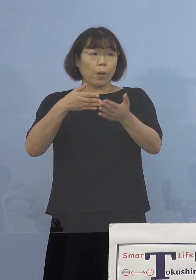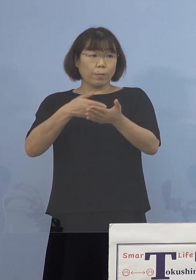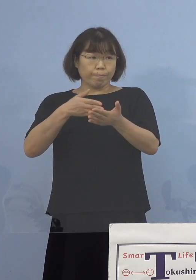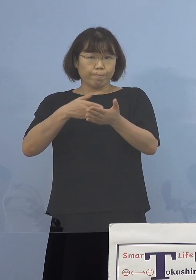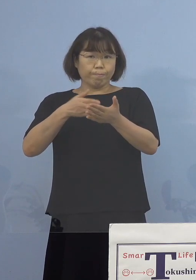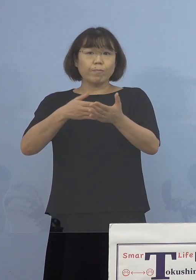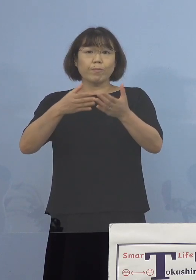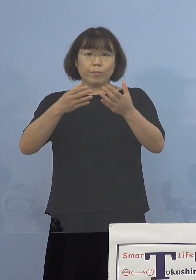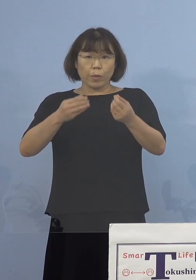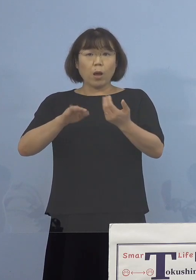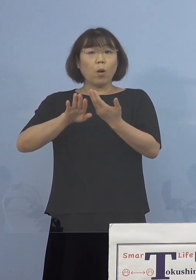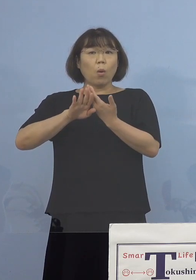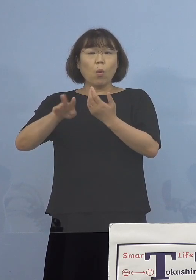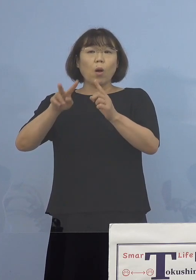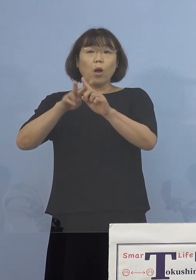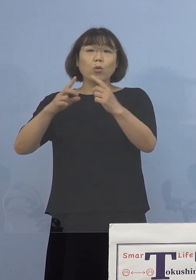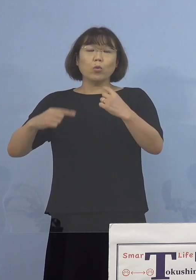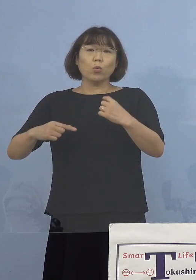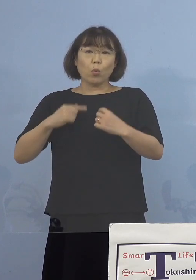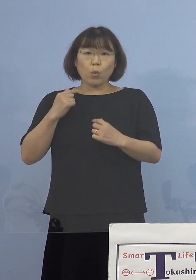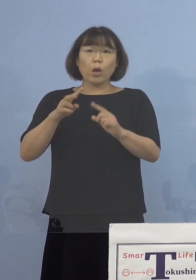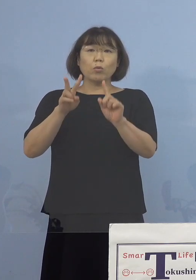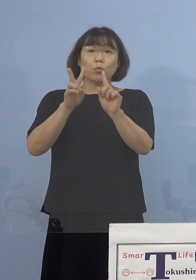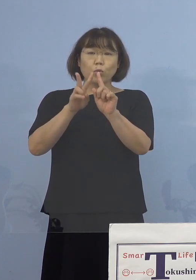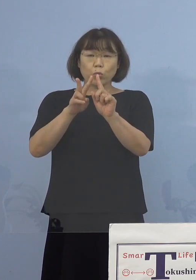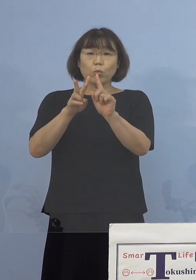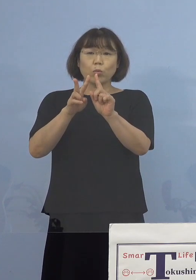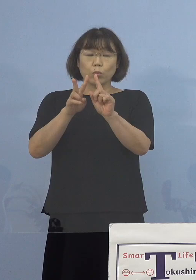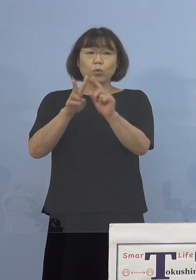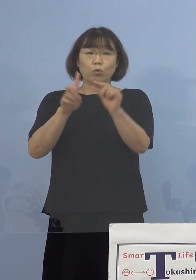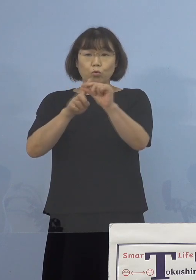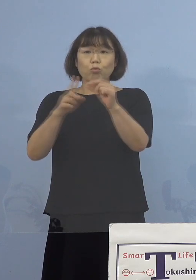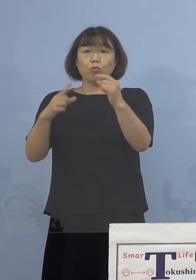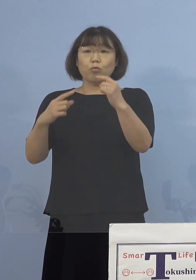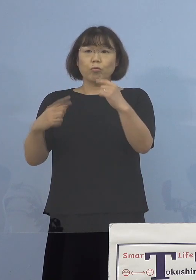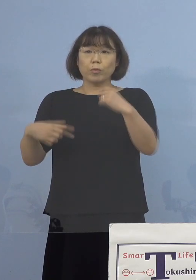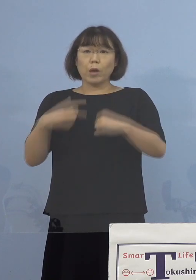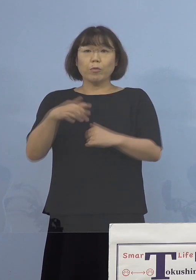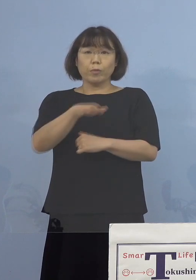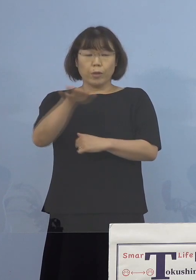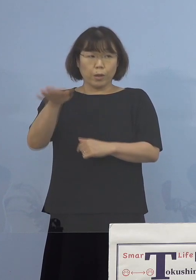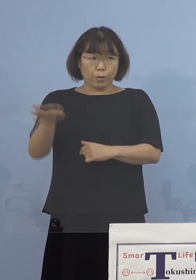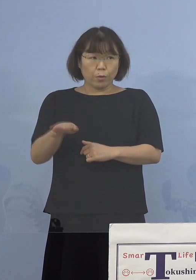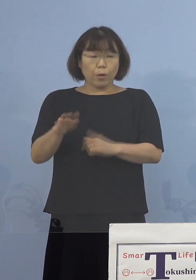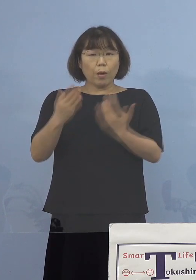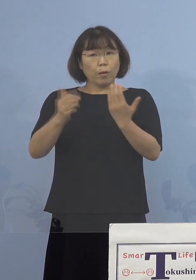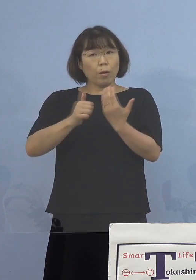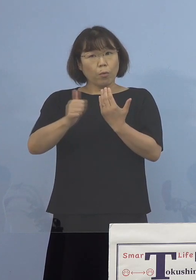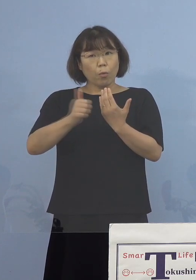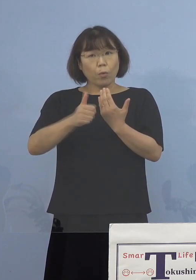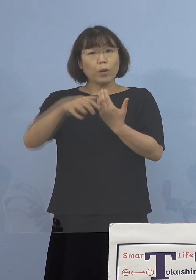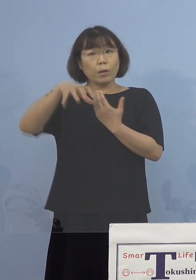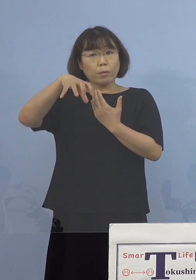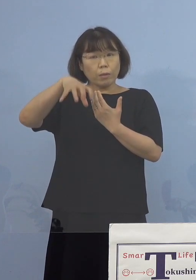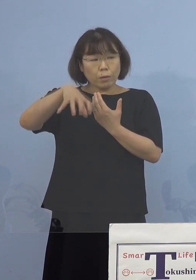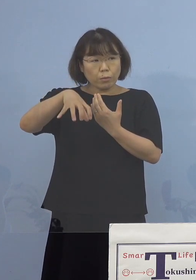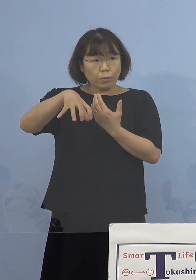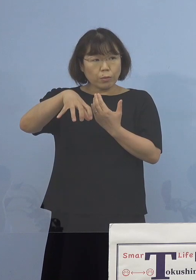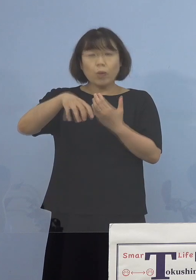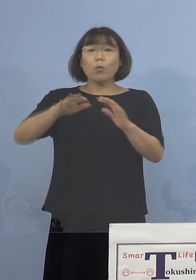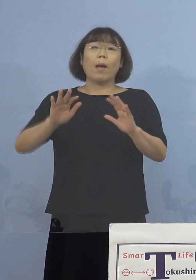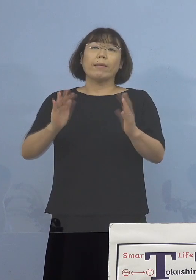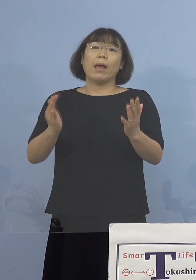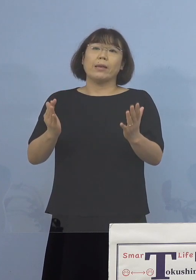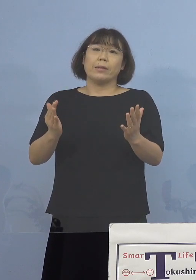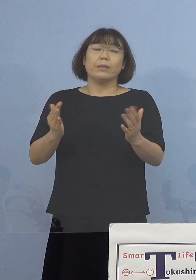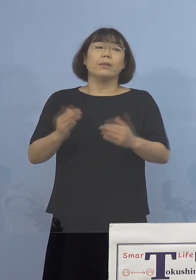他の中学生の方、小学生の方については 特に登校されている形跡が確認されませんでしたので